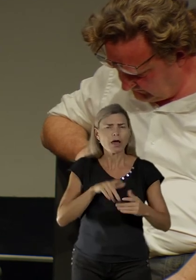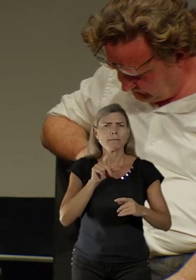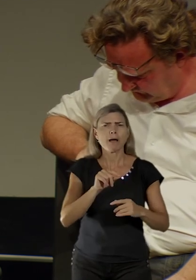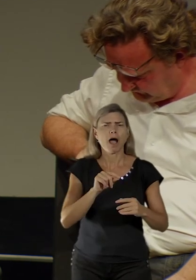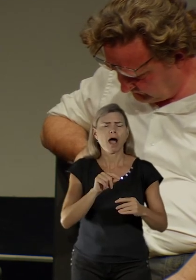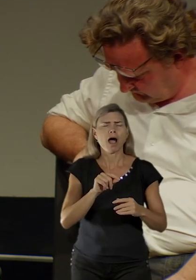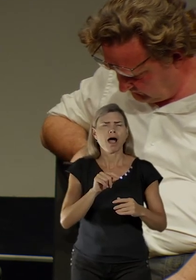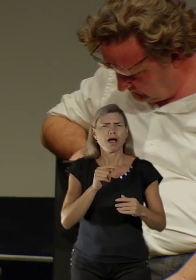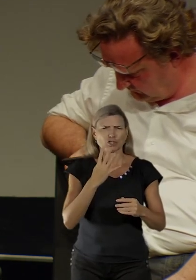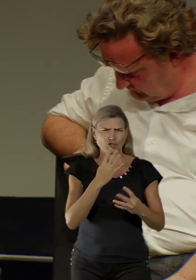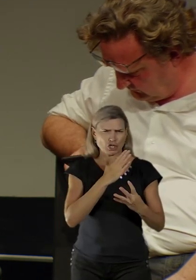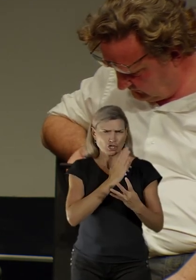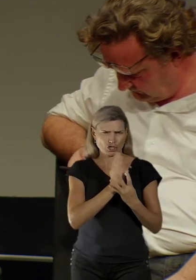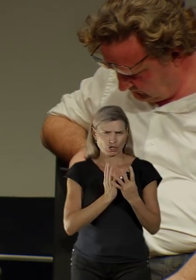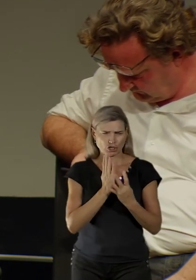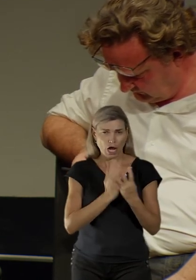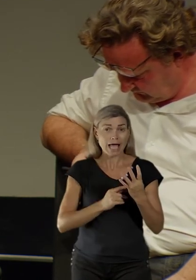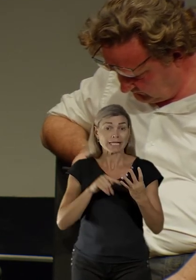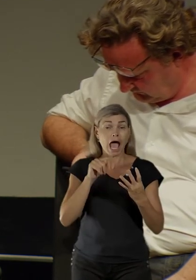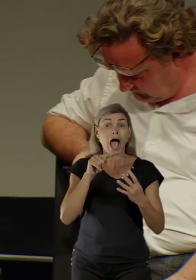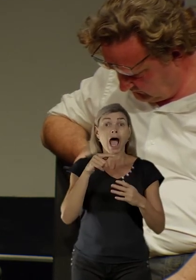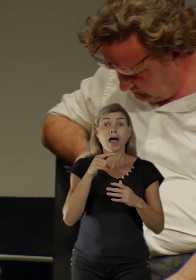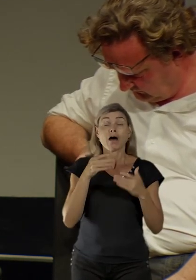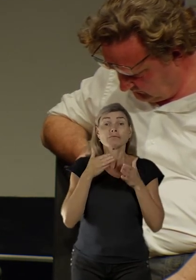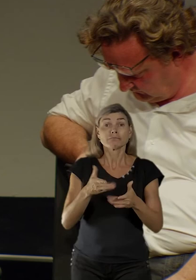na počet článků. Je tam spousta vysvětlujících parametrů.